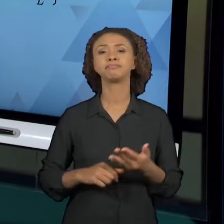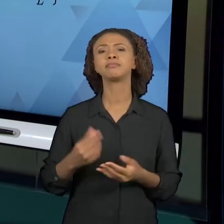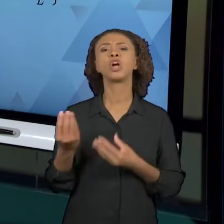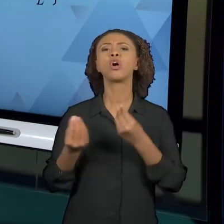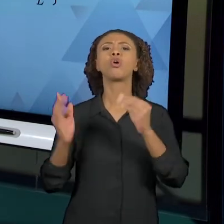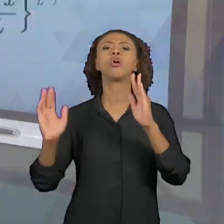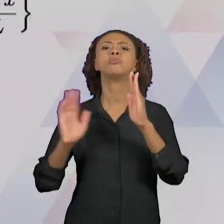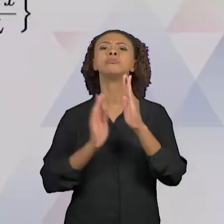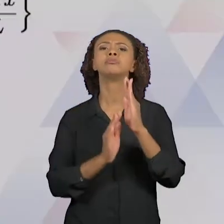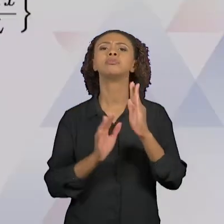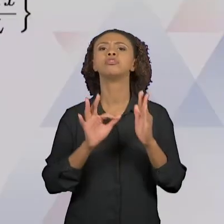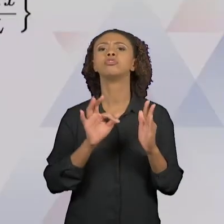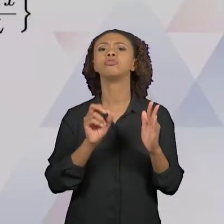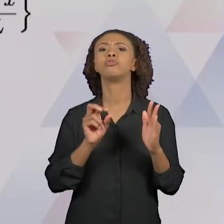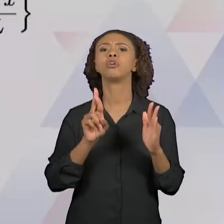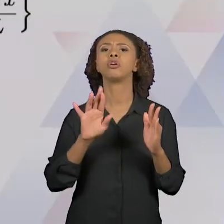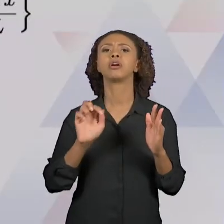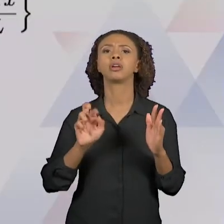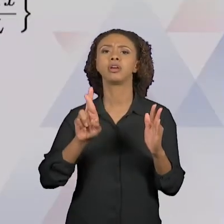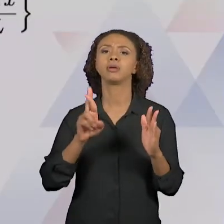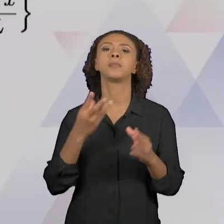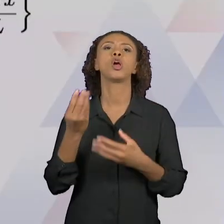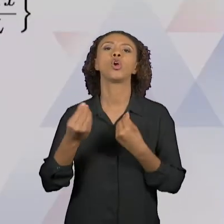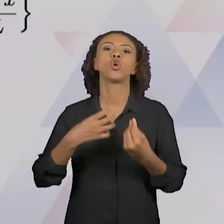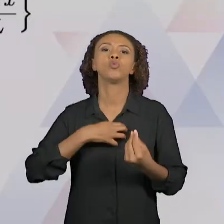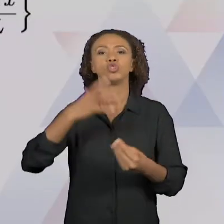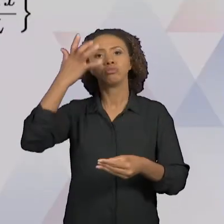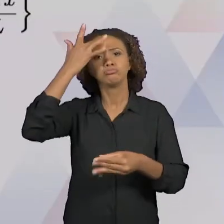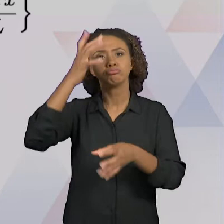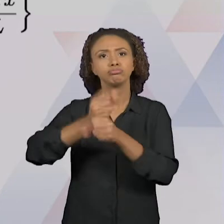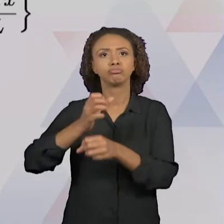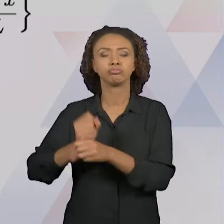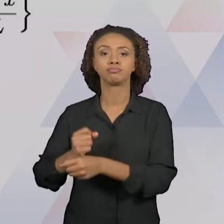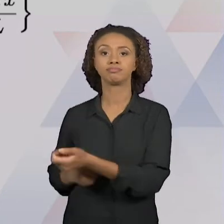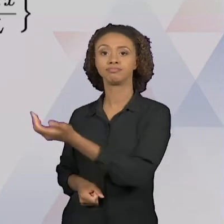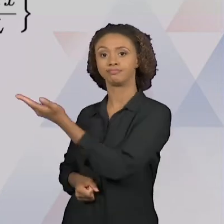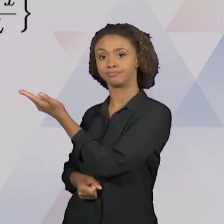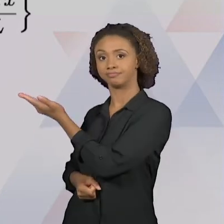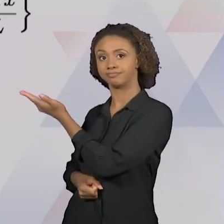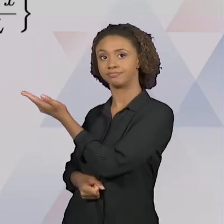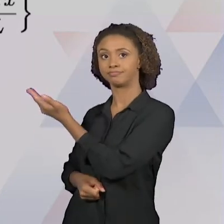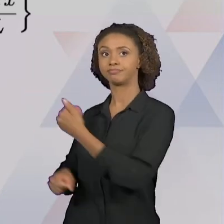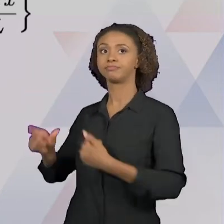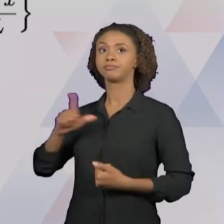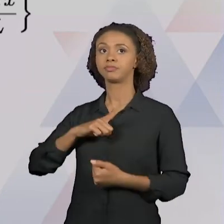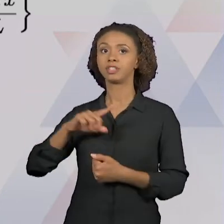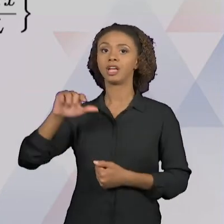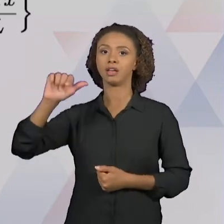SER ESCRITA DESSA FORMA... EU TENHO O TERMO DEPENDENTE "A ZERO", O TERMO COM OS COSSENOS, O